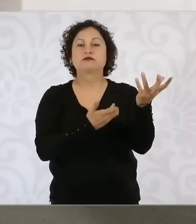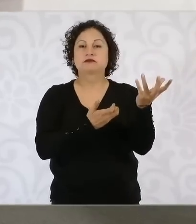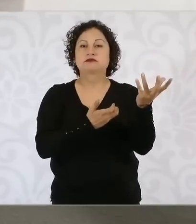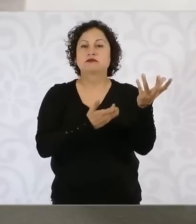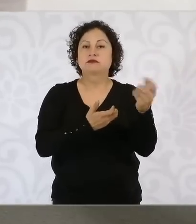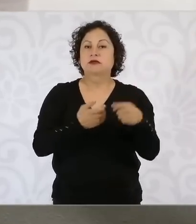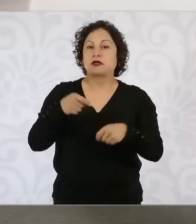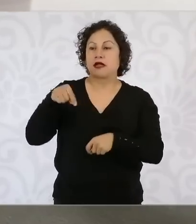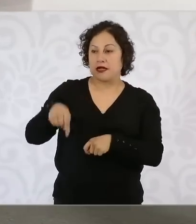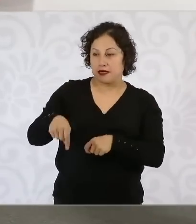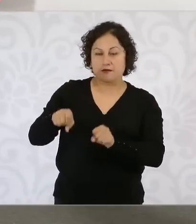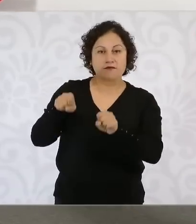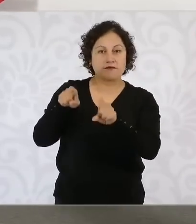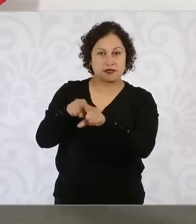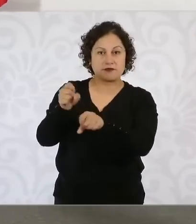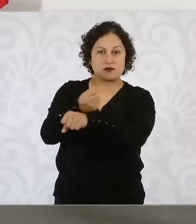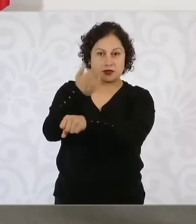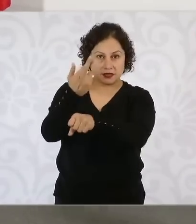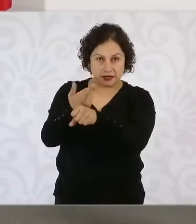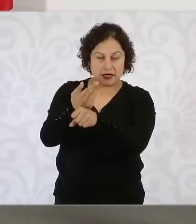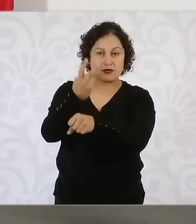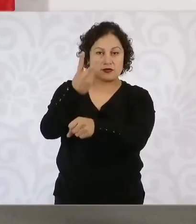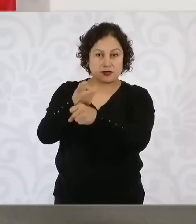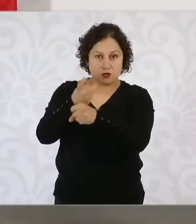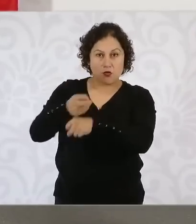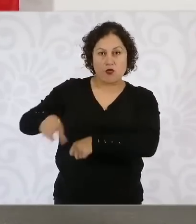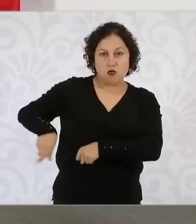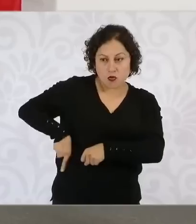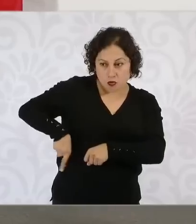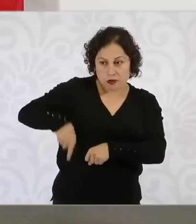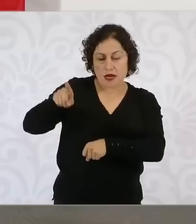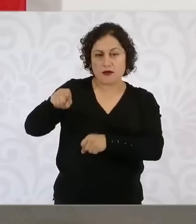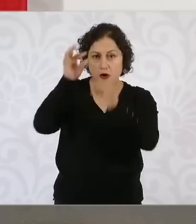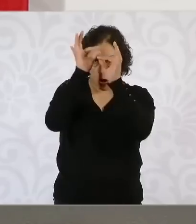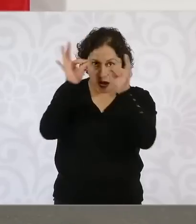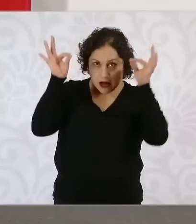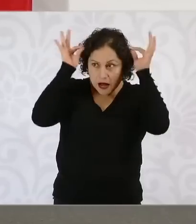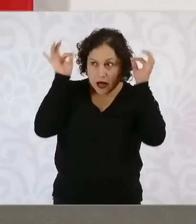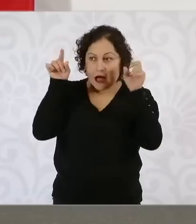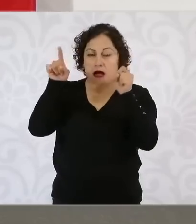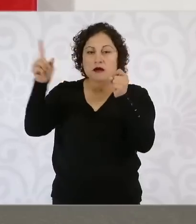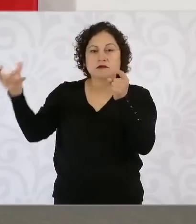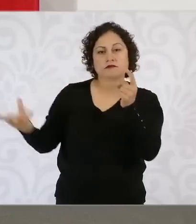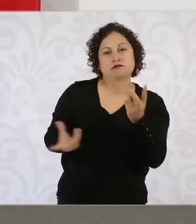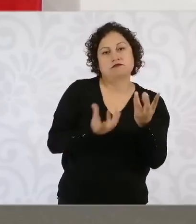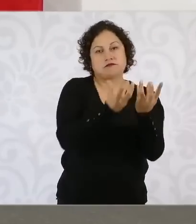subsecretario han estado trabajando muy fuerte para la defensa de nuestros hermanos mexicanos